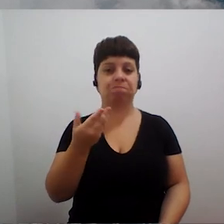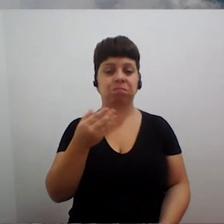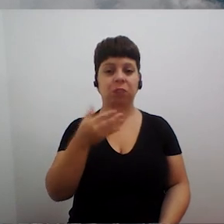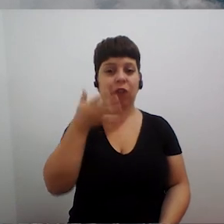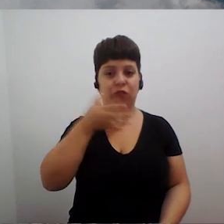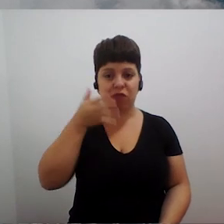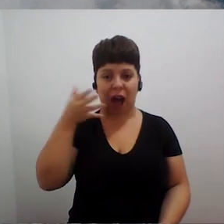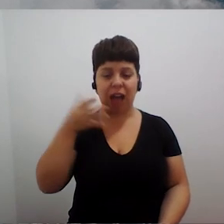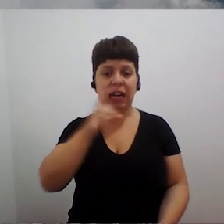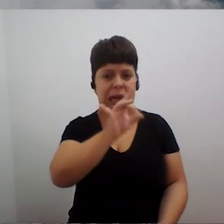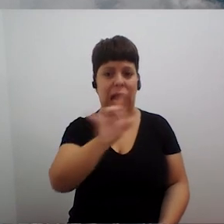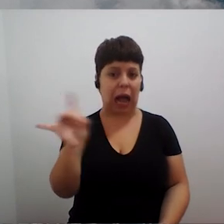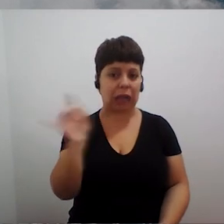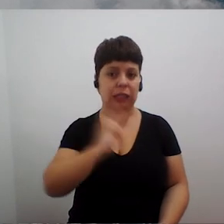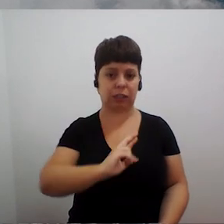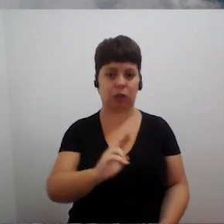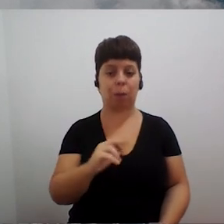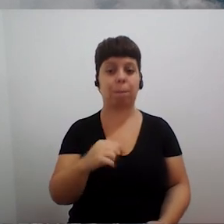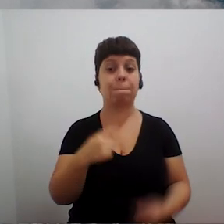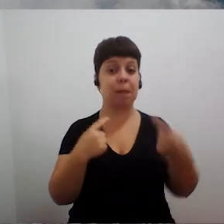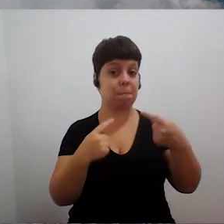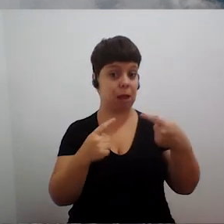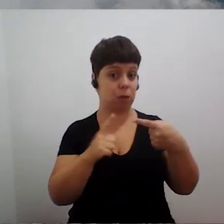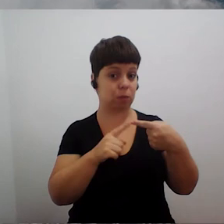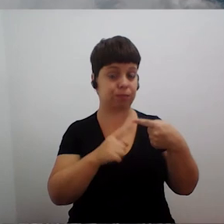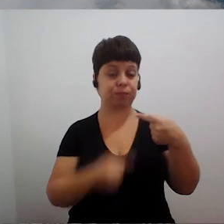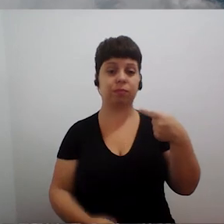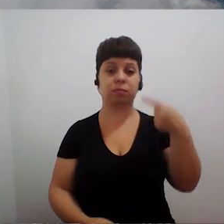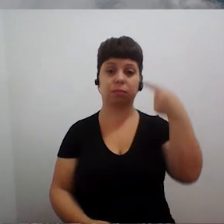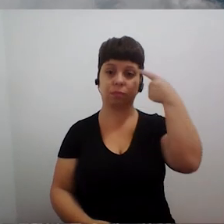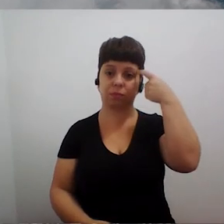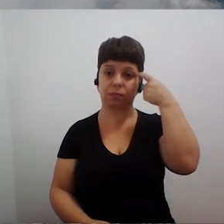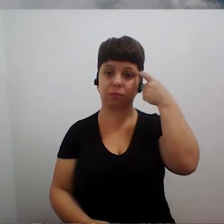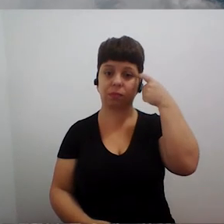de suas tradições religiosas. O primeiro elemento é que, de fato,